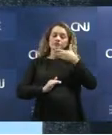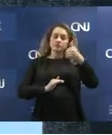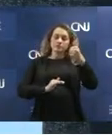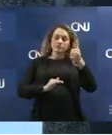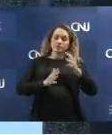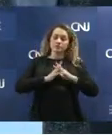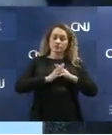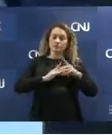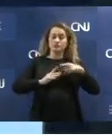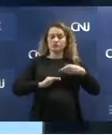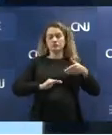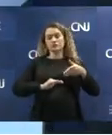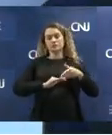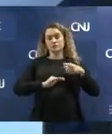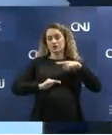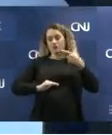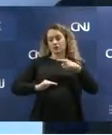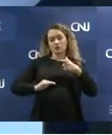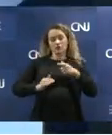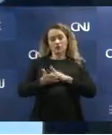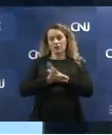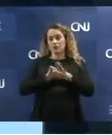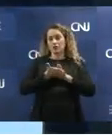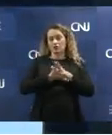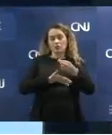nenhuma divergência, considera provável a indicação.